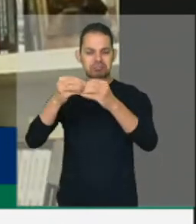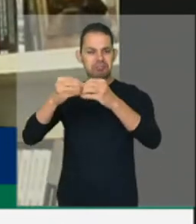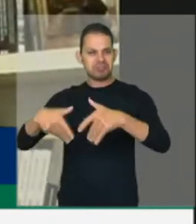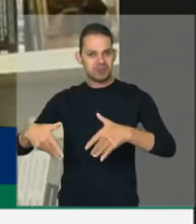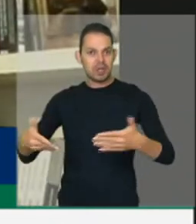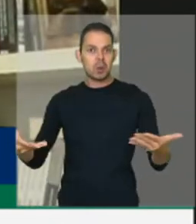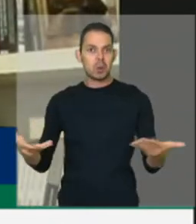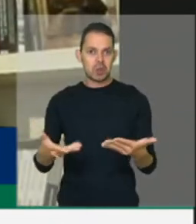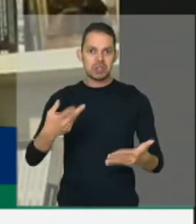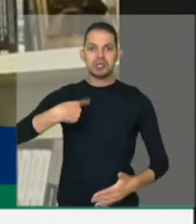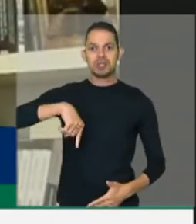VIVENDO HOJE, SENHOR PRESIDENTE. DA ÚLTIMA SEMANA